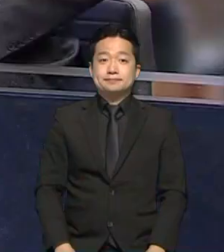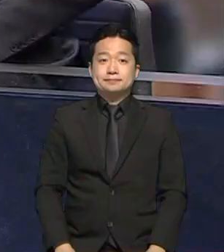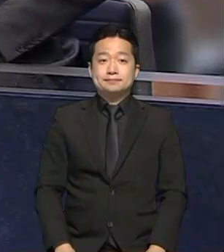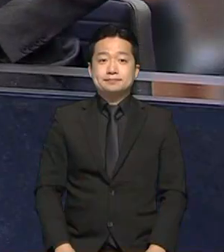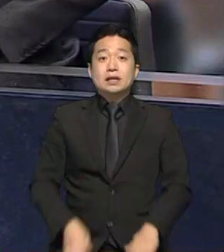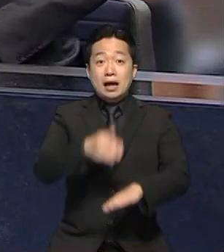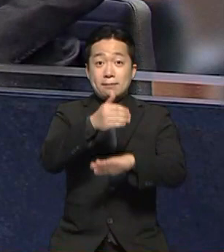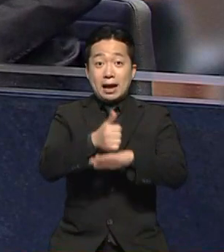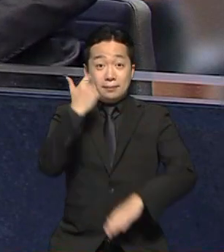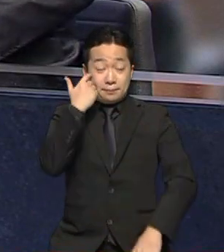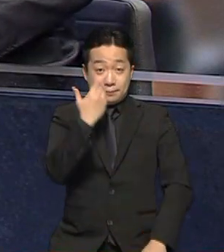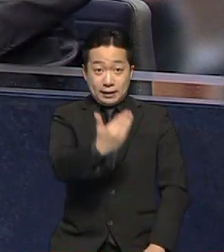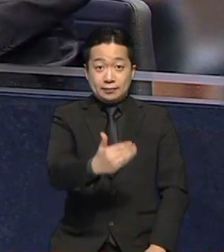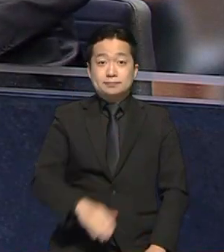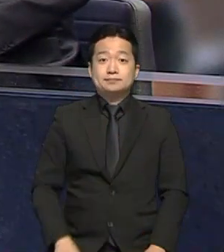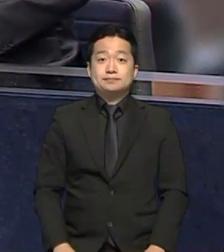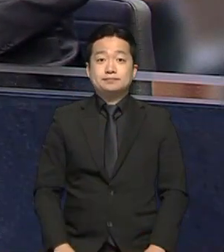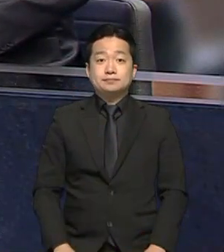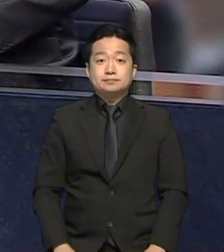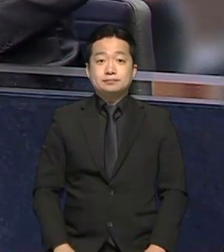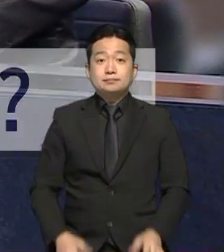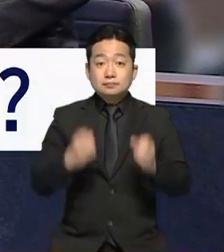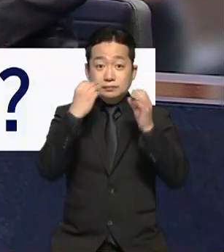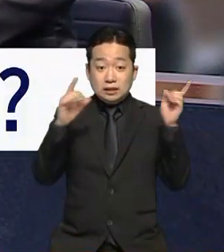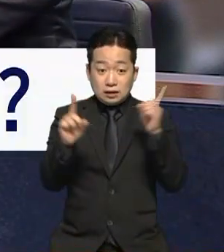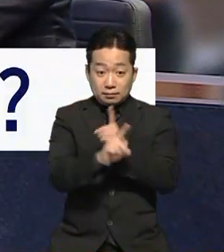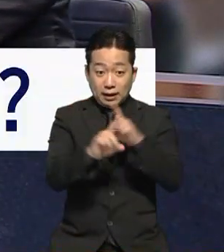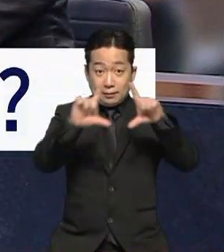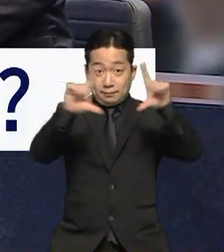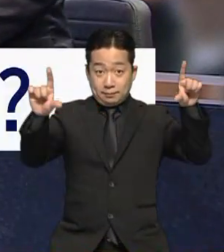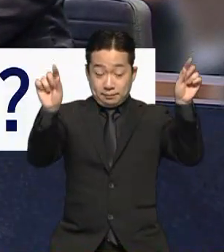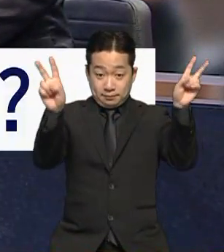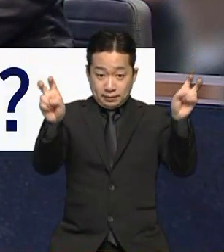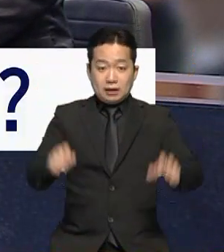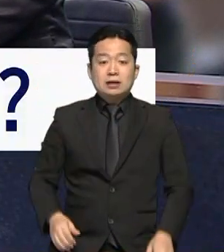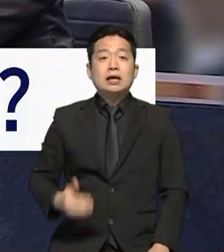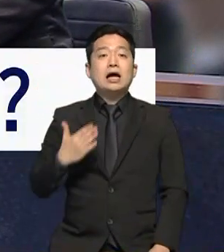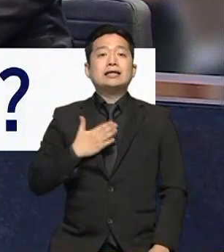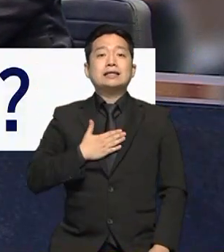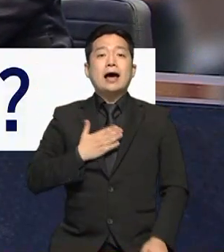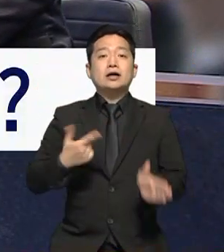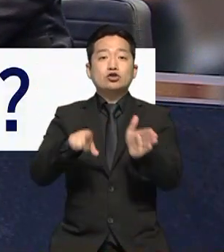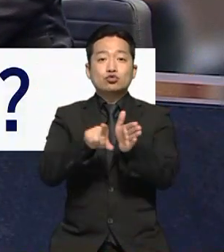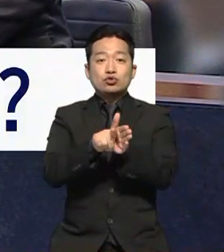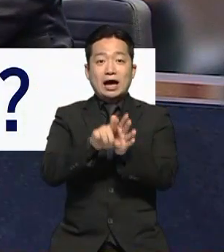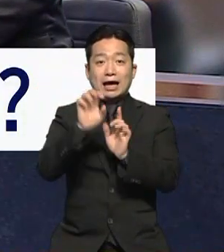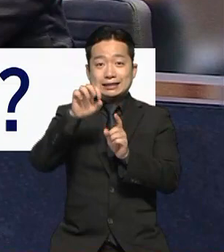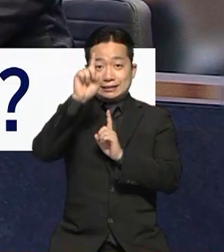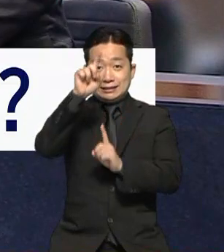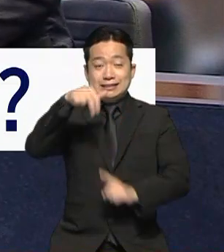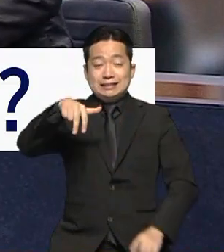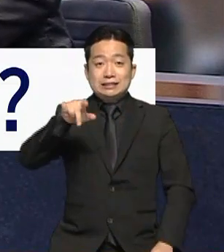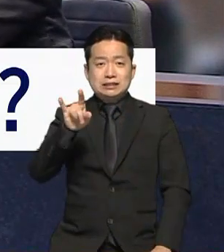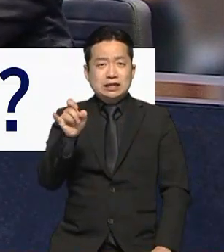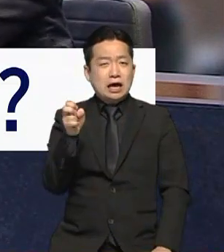(앵커) 마지막 질문입니다. 새로 바뀐 슬로건이 나를 위한 이재명입니다. 이게 어떤 의미고 어떤 말씀을 하고 싶은